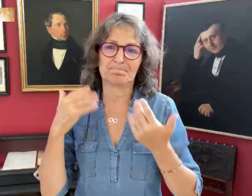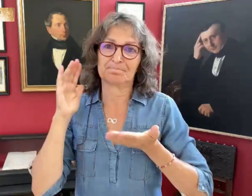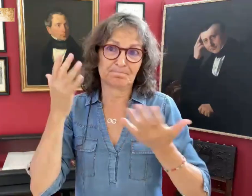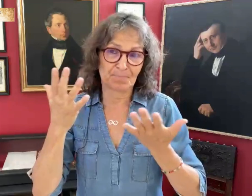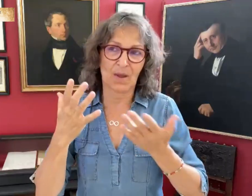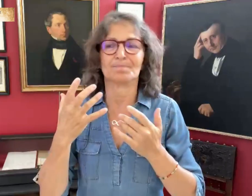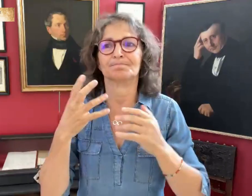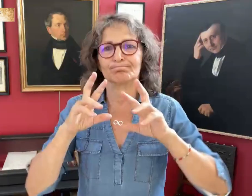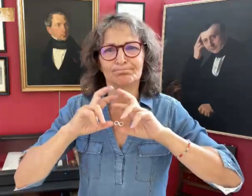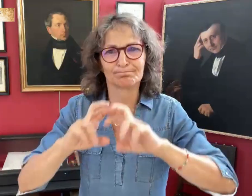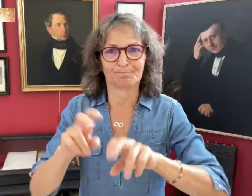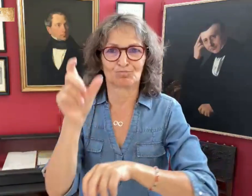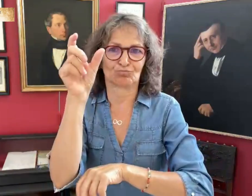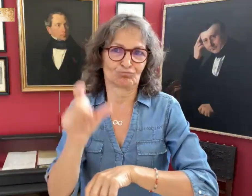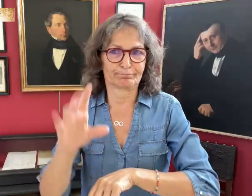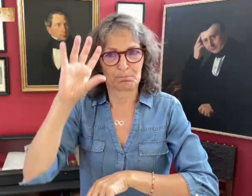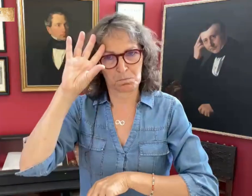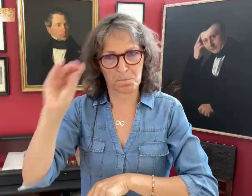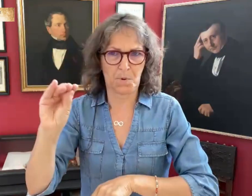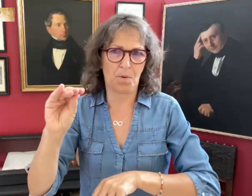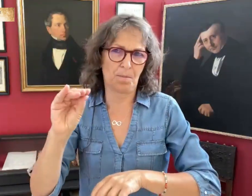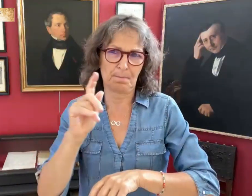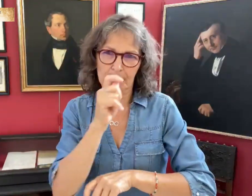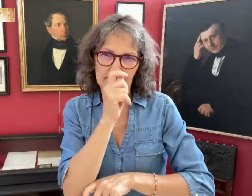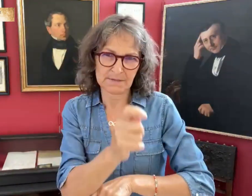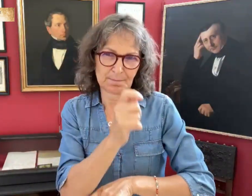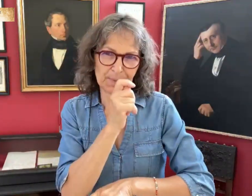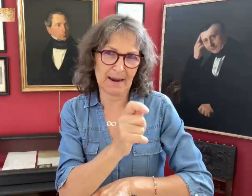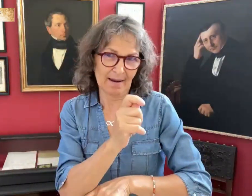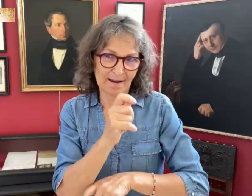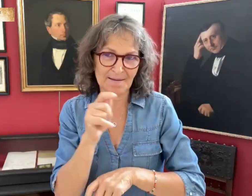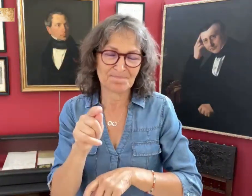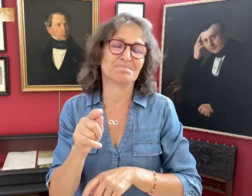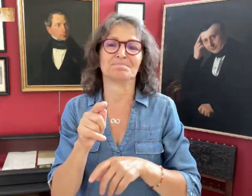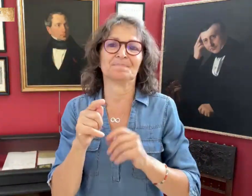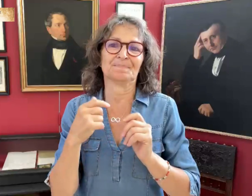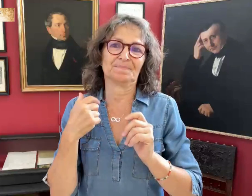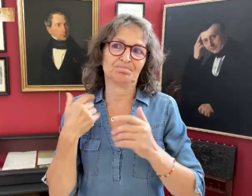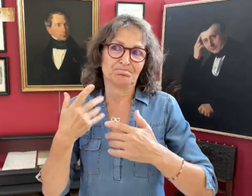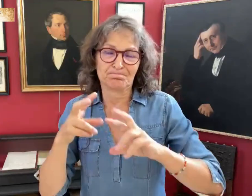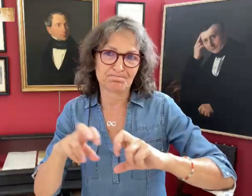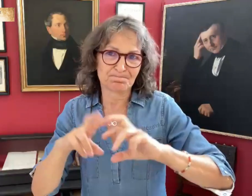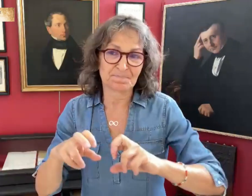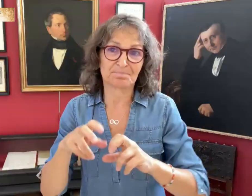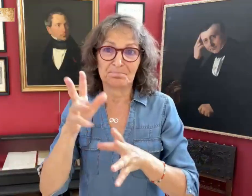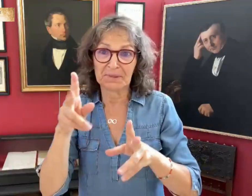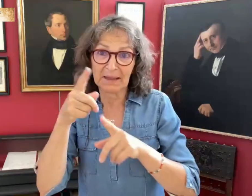Nous sommes en cours de recherche pour trouver un expert professionnel en art.